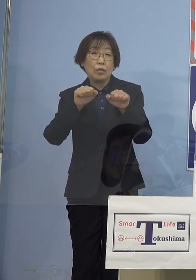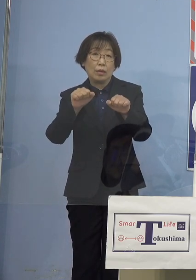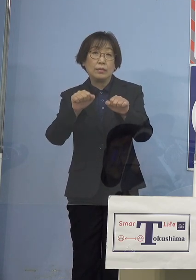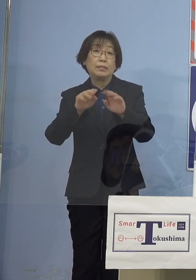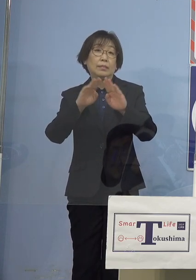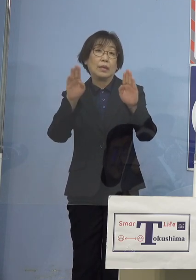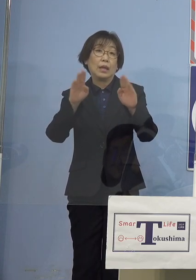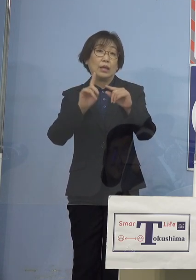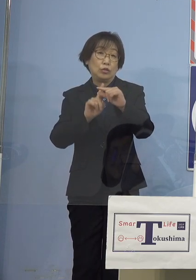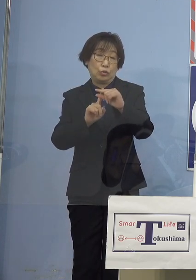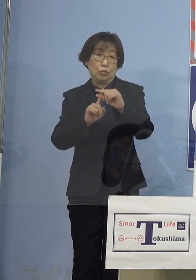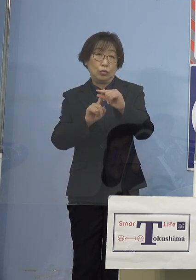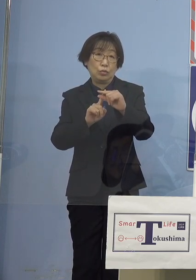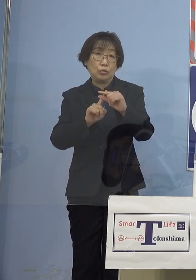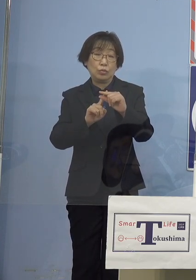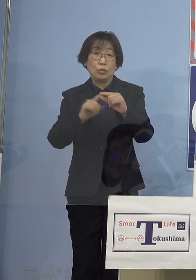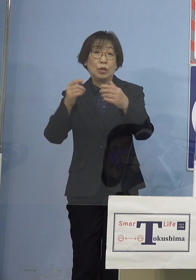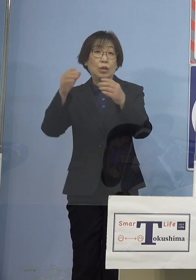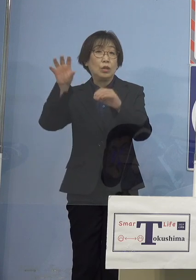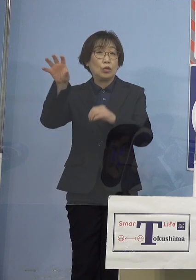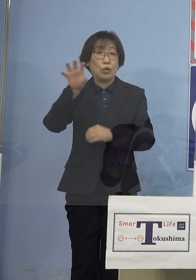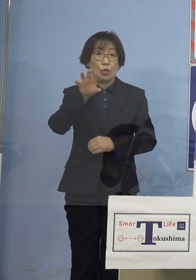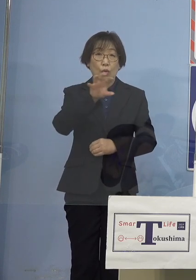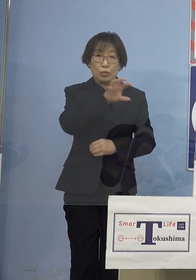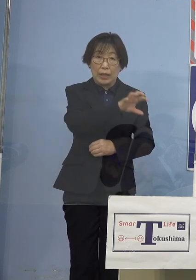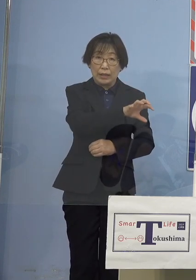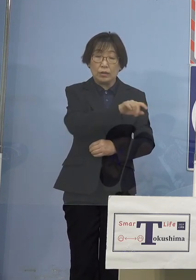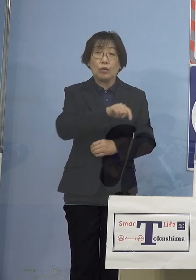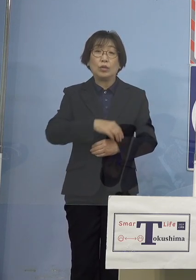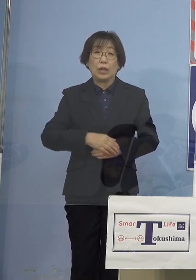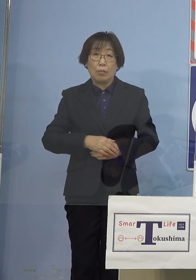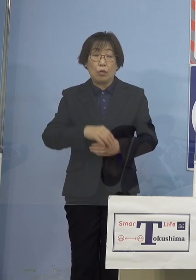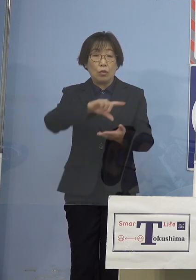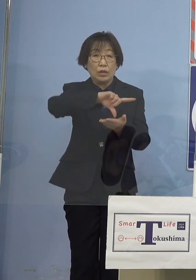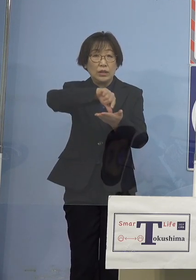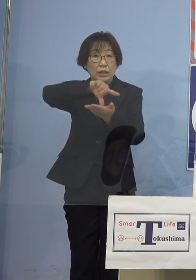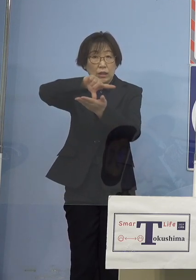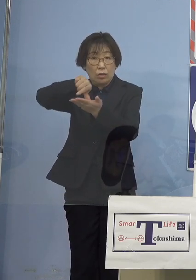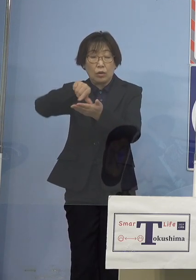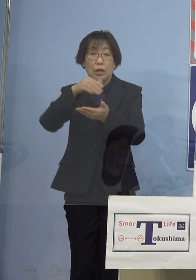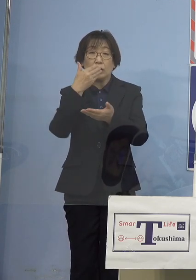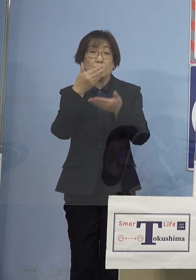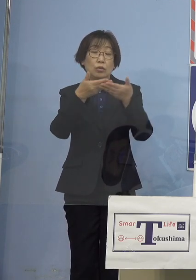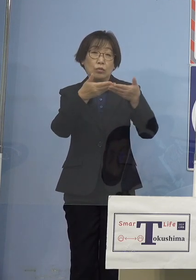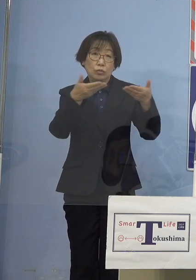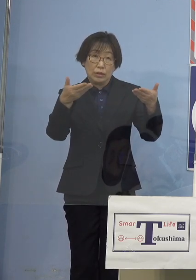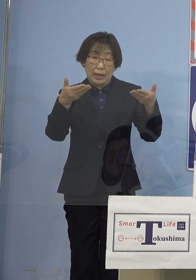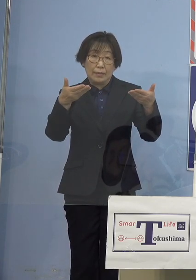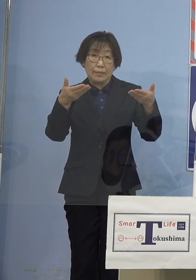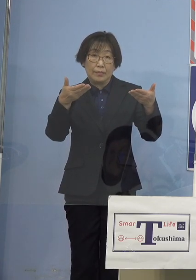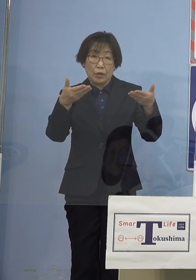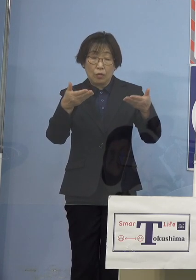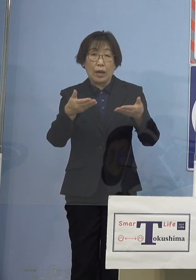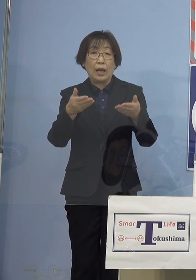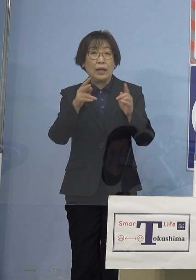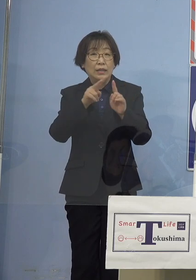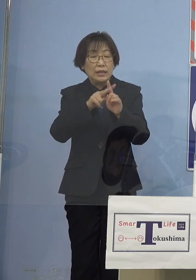都道府県に対しましても、地域における 飲食店、また小劇場、ライブハウス